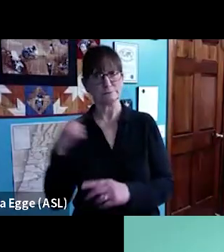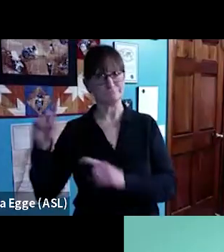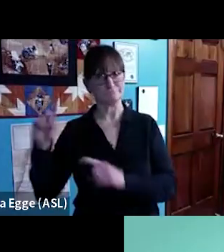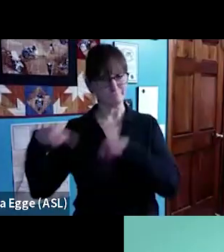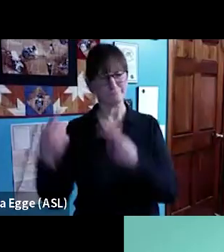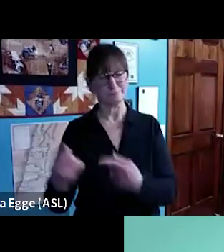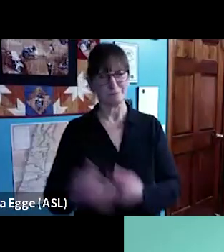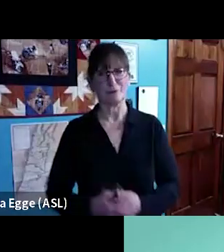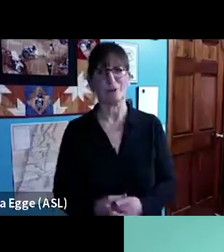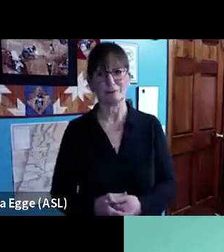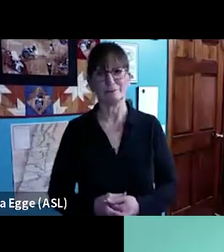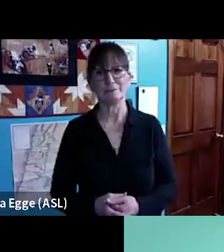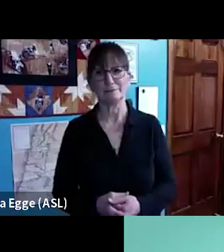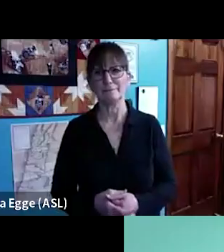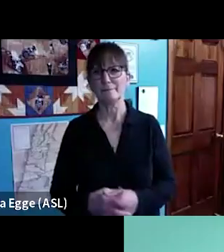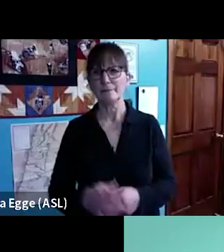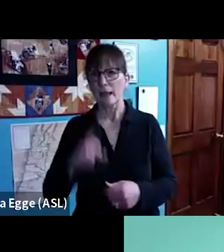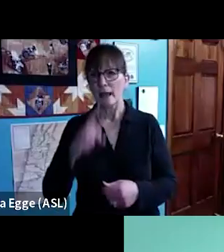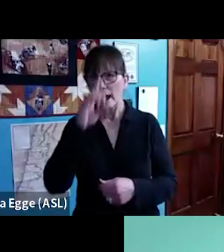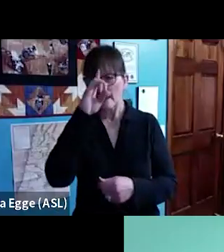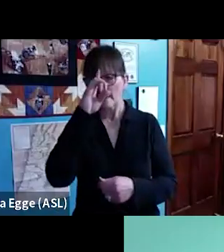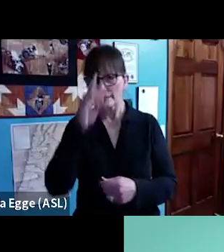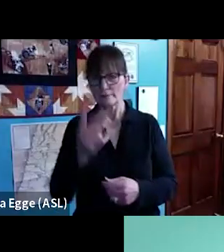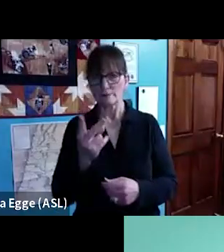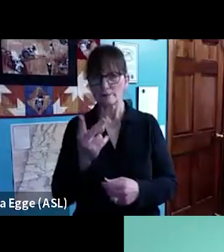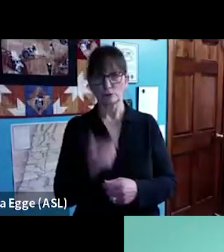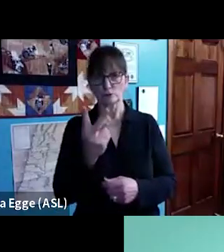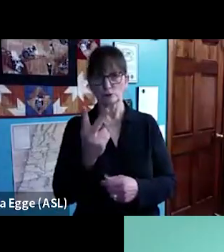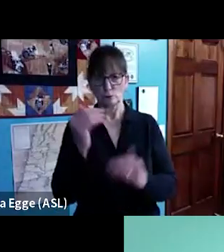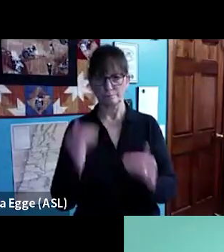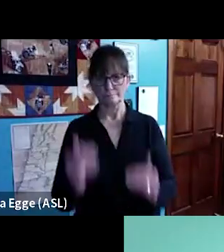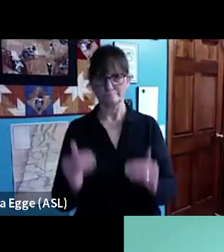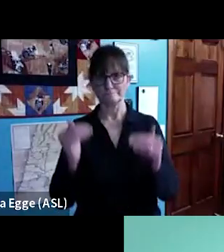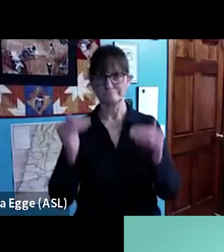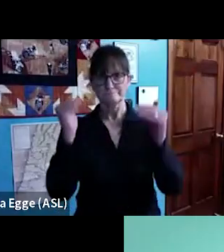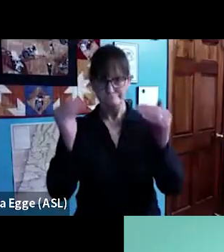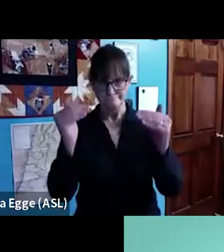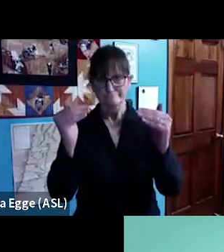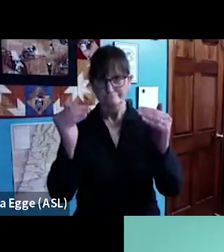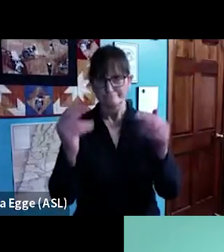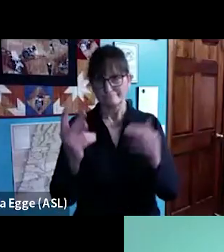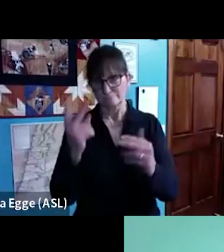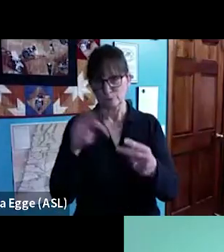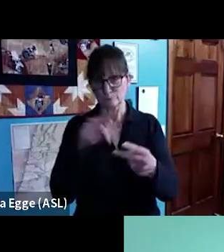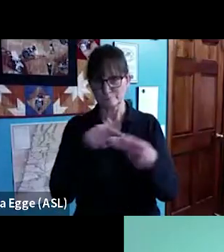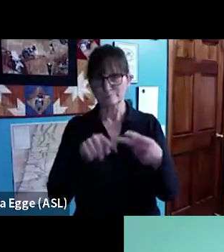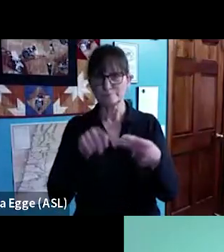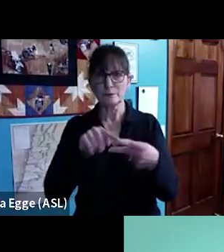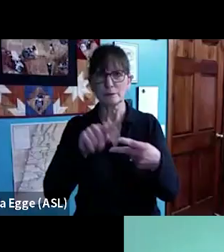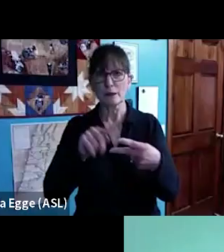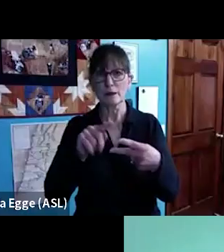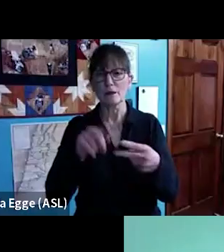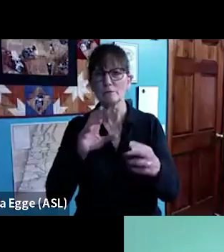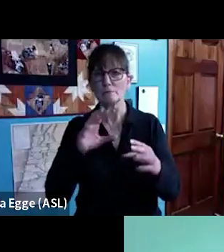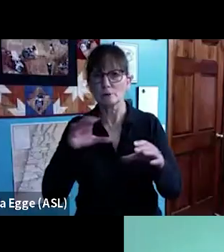pero algunas personas en el Q&A hicieron un comentario de que lo están utilizando. Está funcionando para ellos. Tal vez el solicitante nunca había solicitado antes